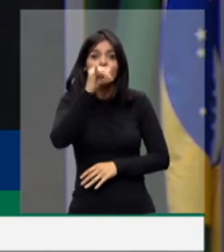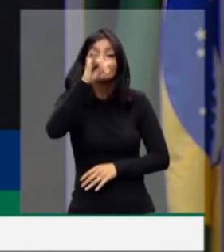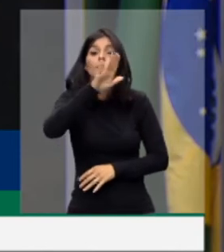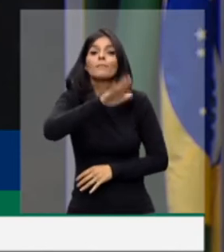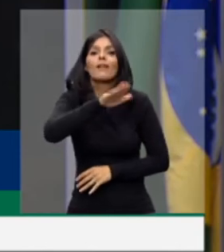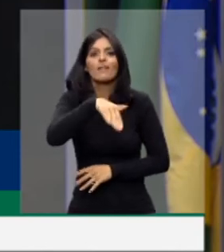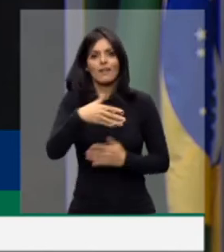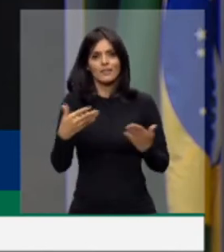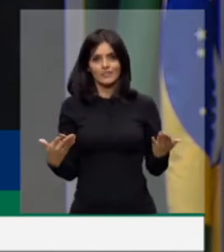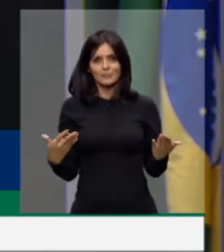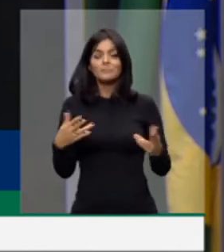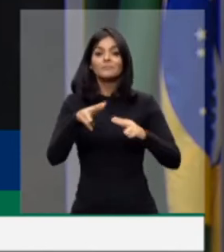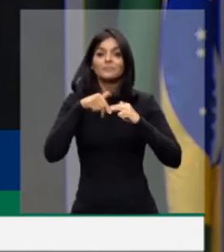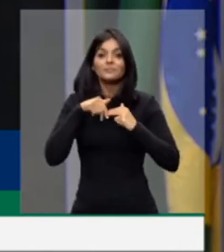ESTÁ A REBOQUE ...